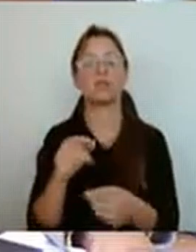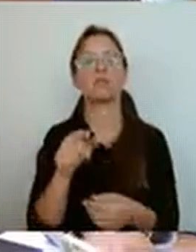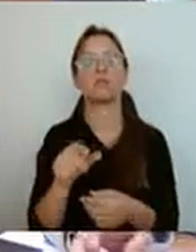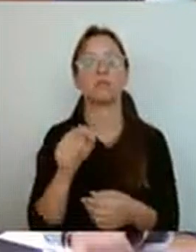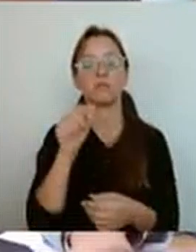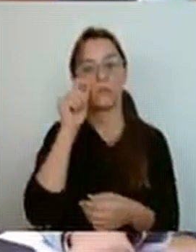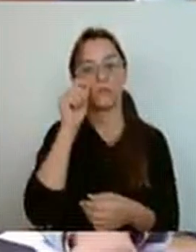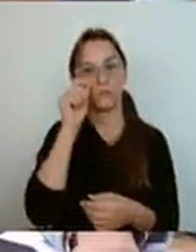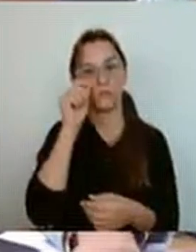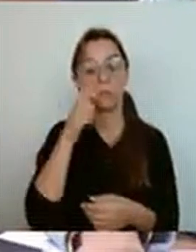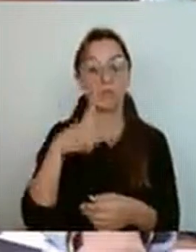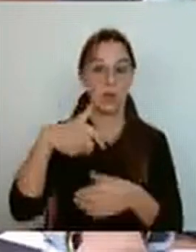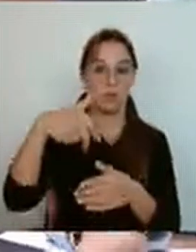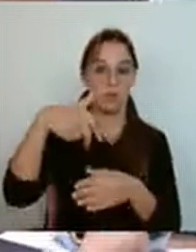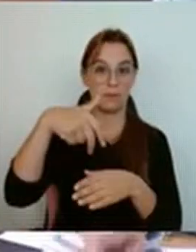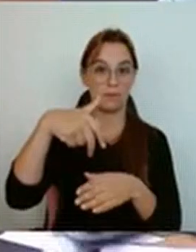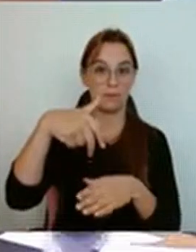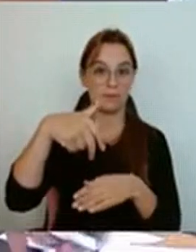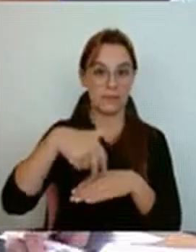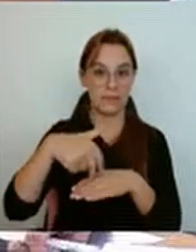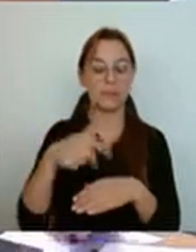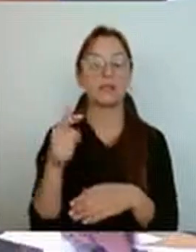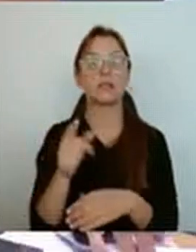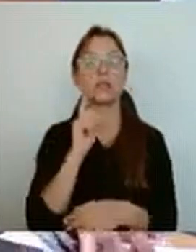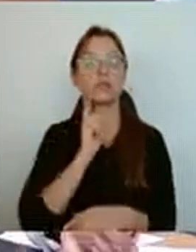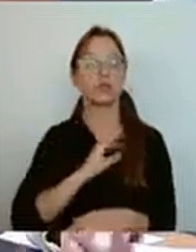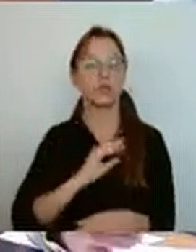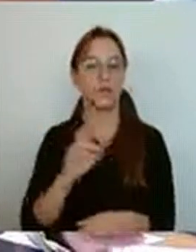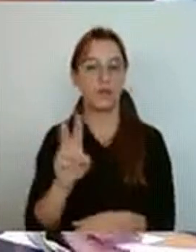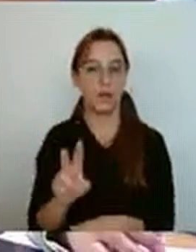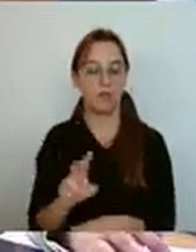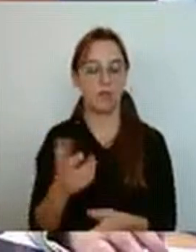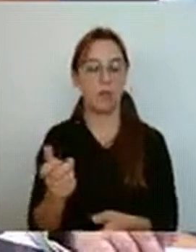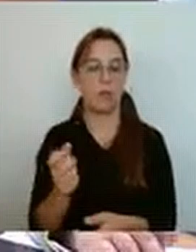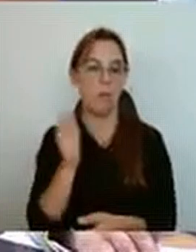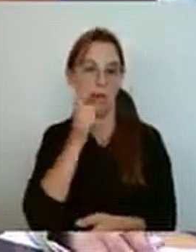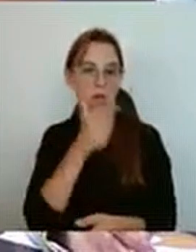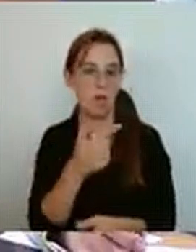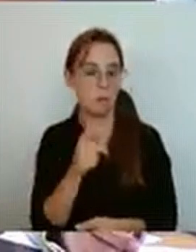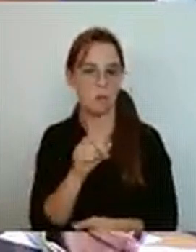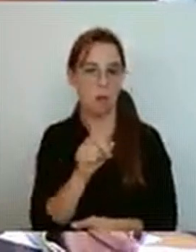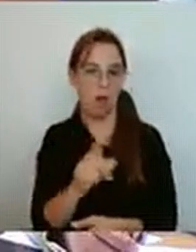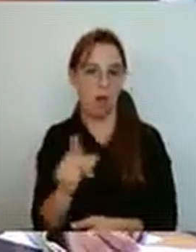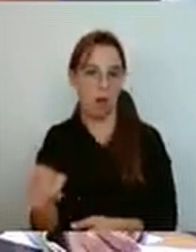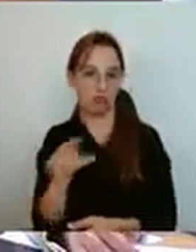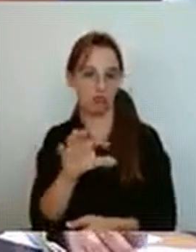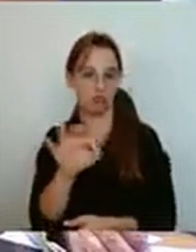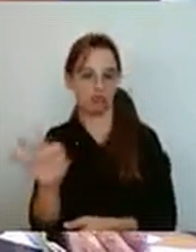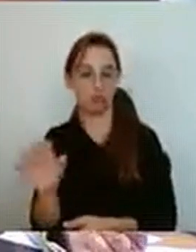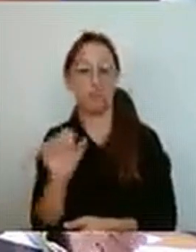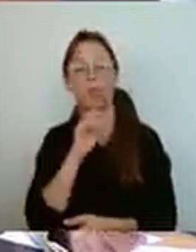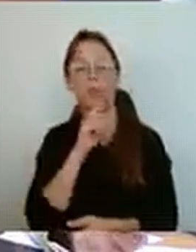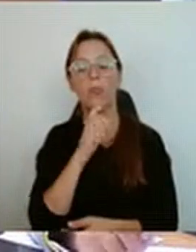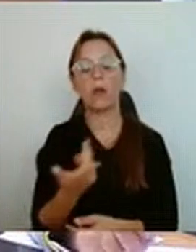que a doutora designasse como adequados, a fim de